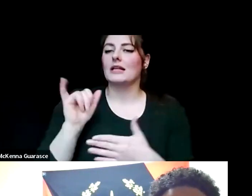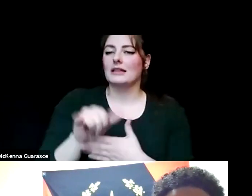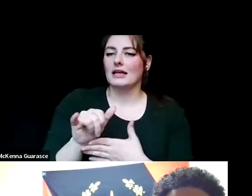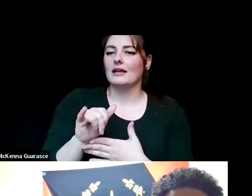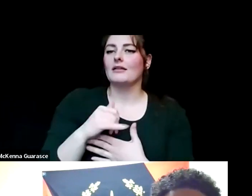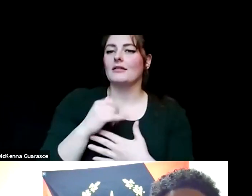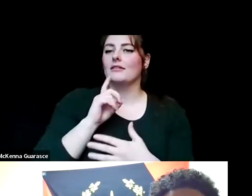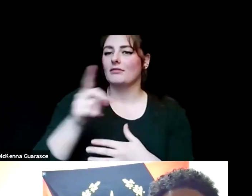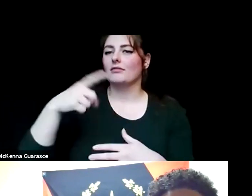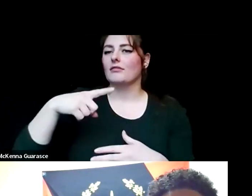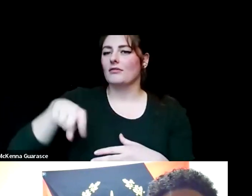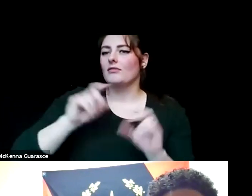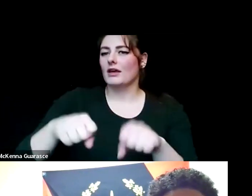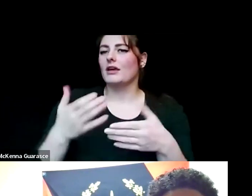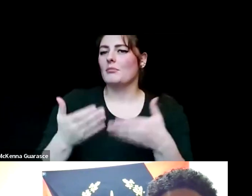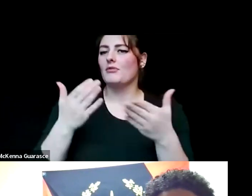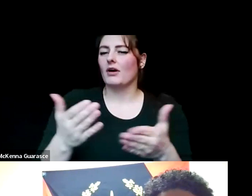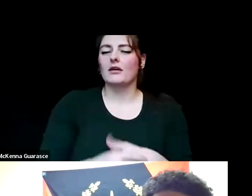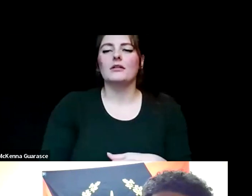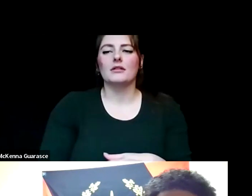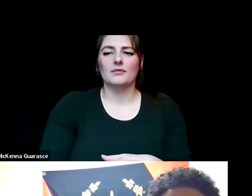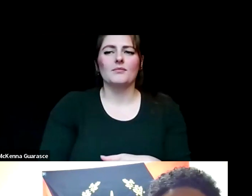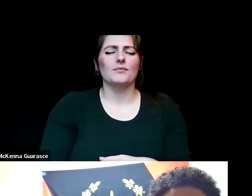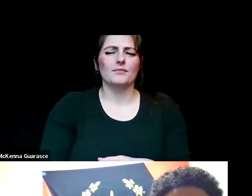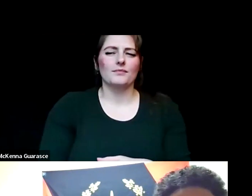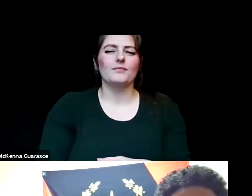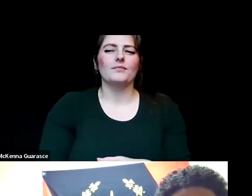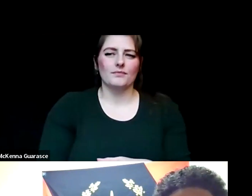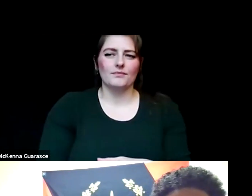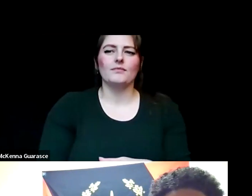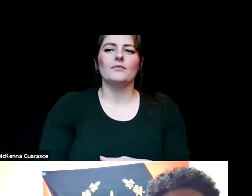que ellos sí. Entonces Corey, esa es tu respuesta.